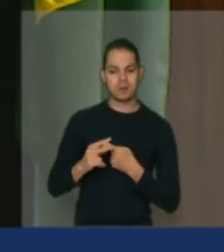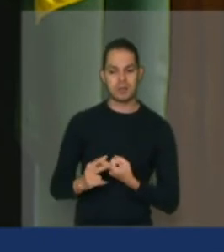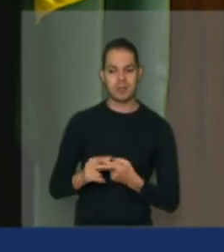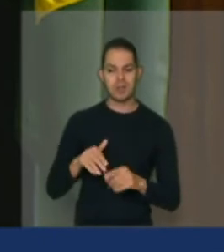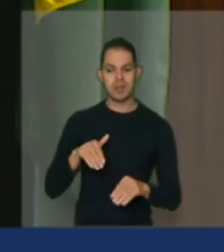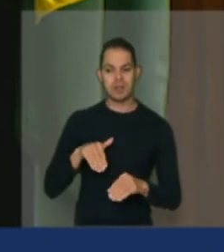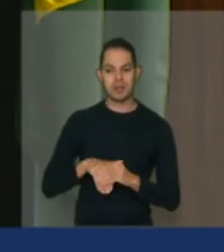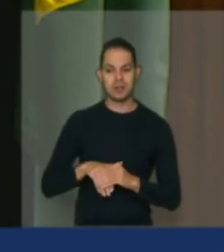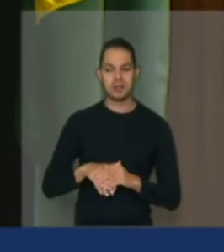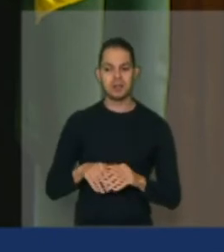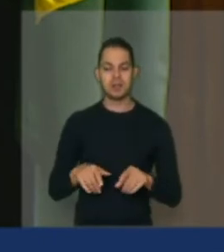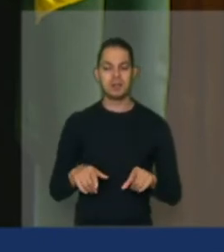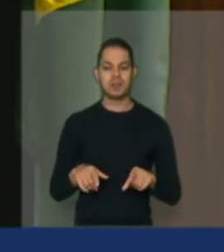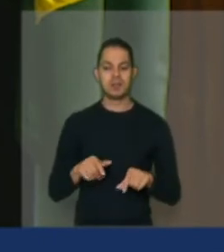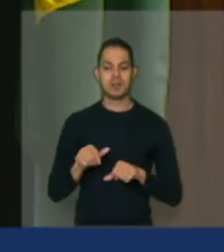CONTRA A REFORMA ELEITORAL QUE